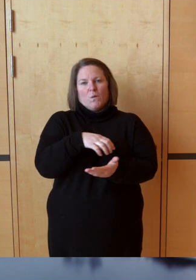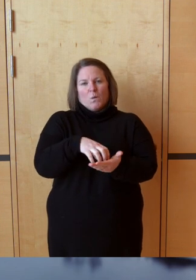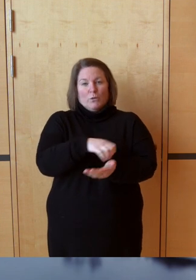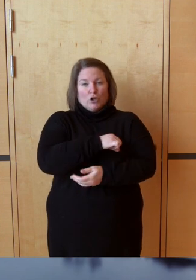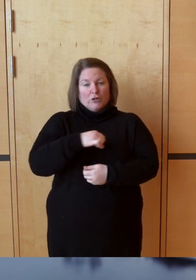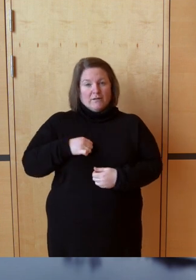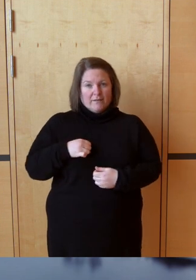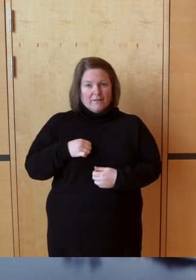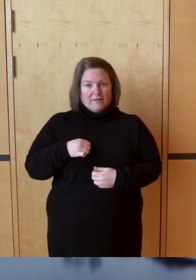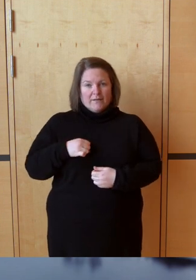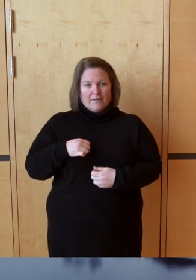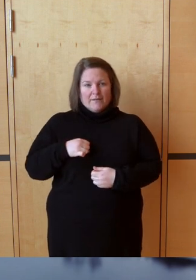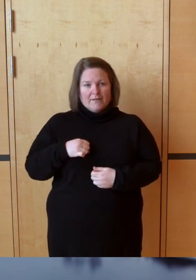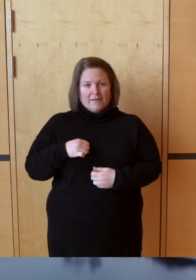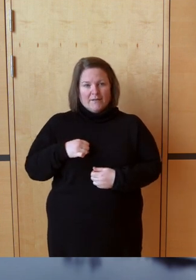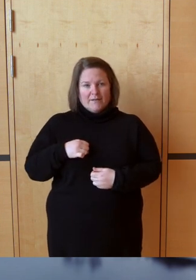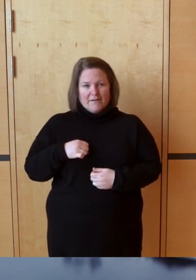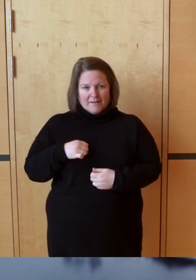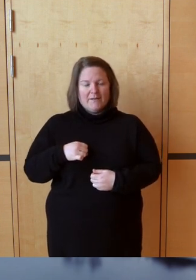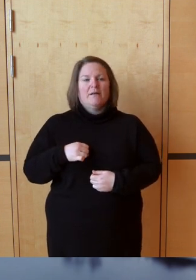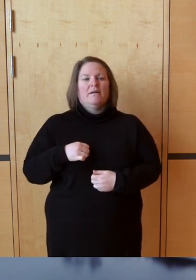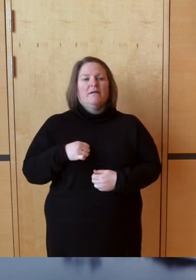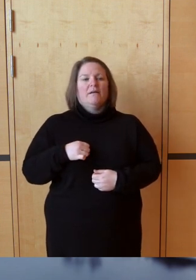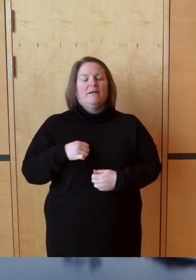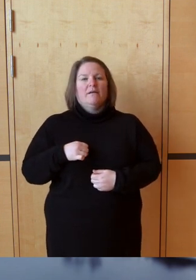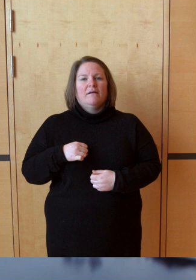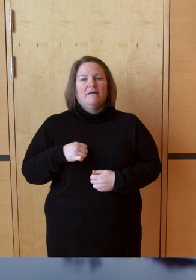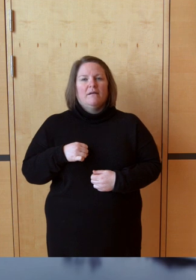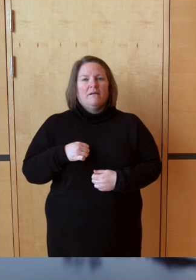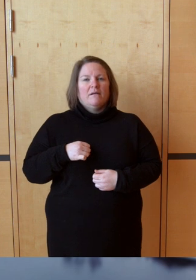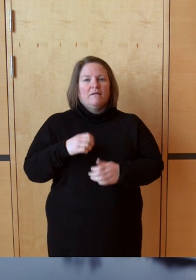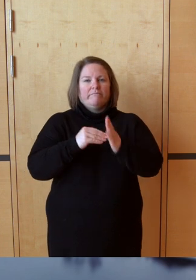Alltså att institutionaliserade och regelbundna böneutrop får inte förekomma